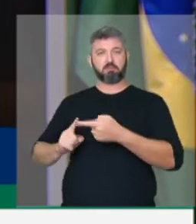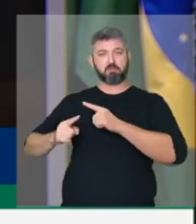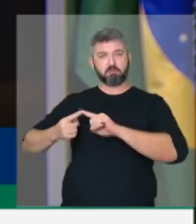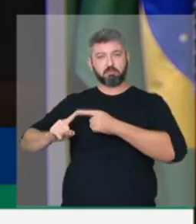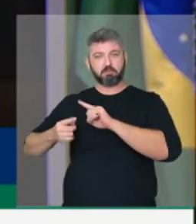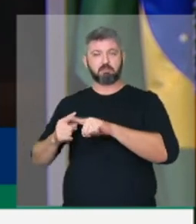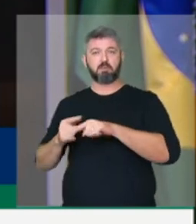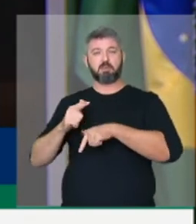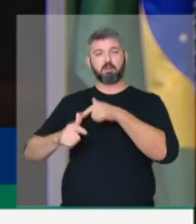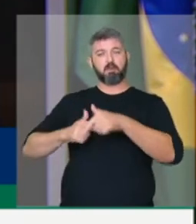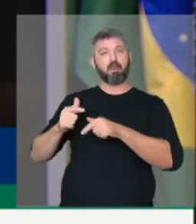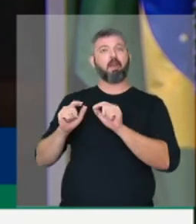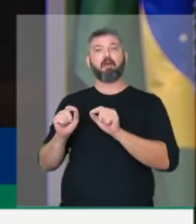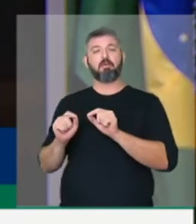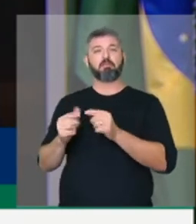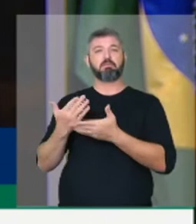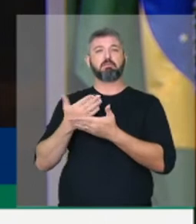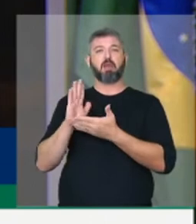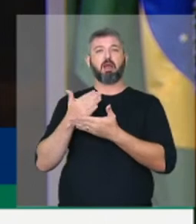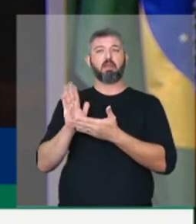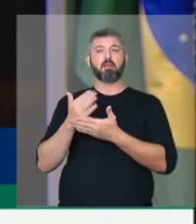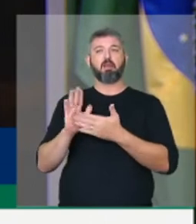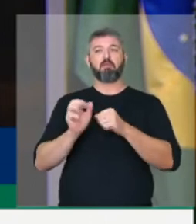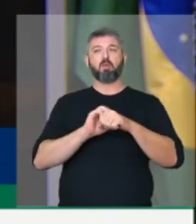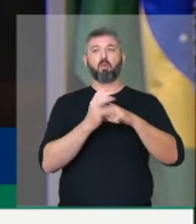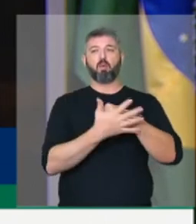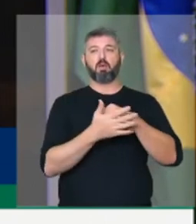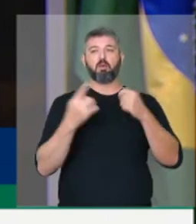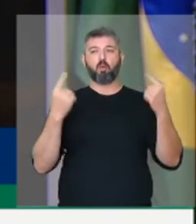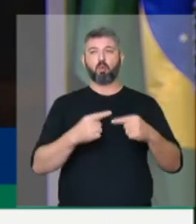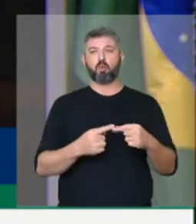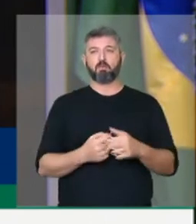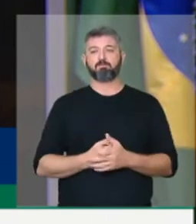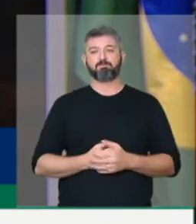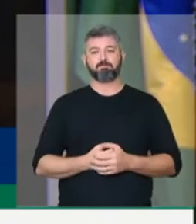SEM LICITAÇÃO E EM ARTICULAR AÇÕES QUE NADA TEM A VER COM